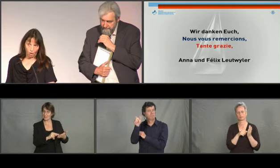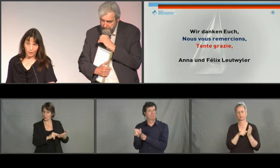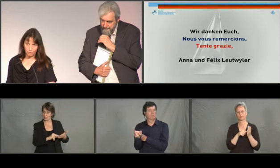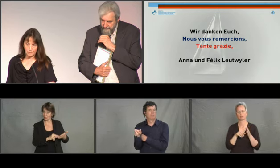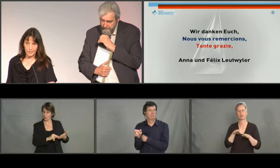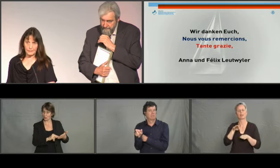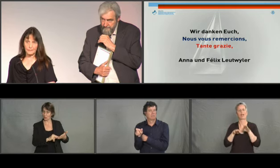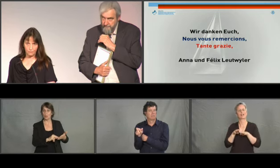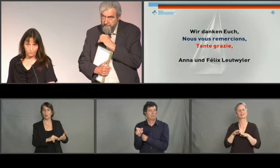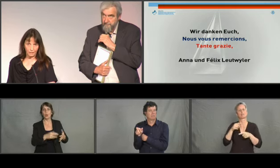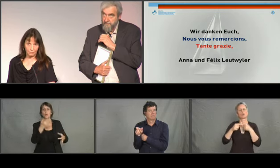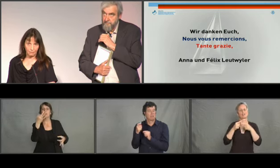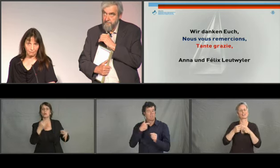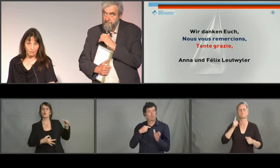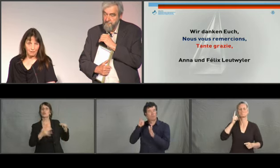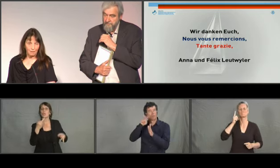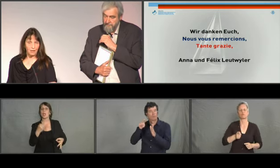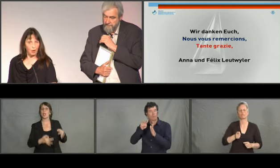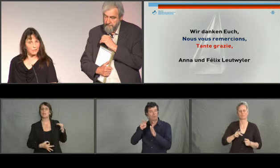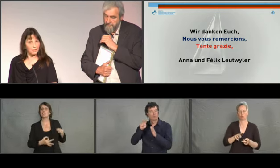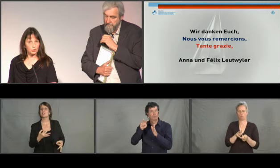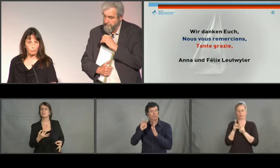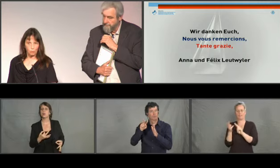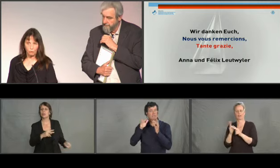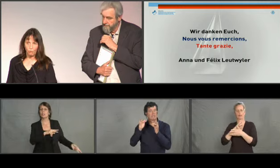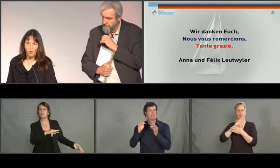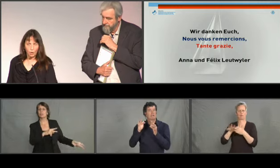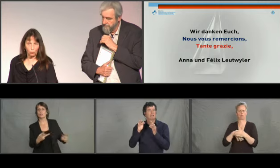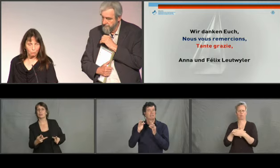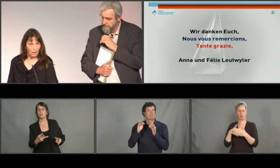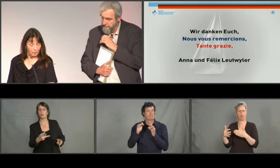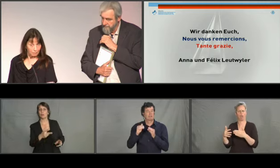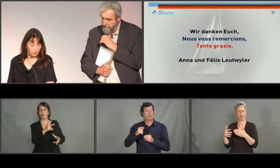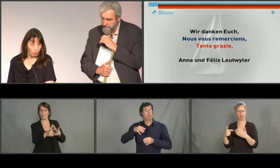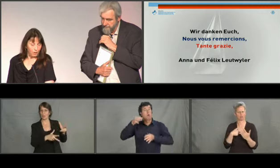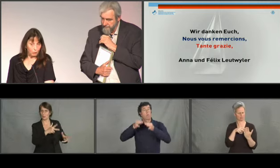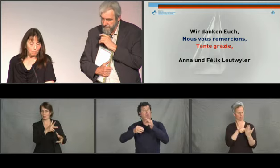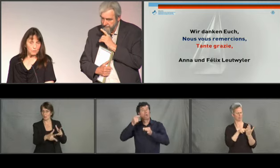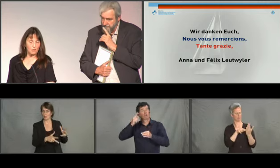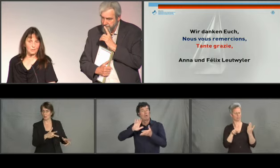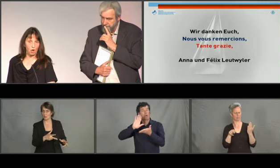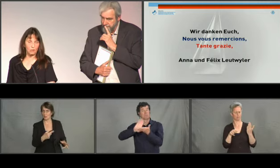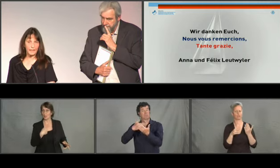übersetzt werden. Da habe ich gespürt, warum muss man sagen: